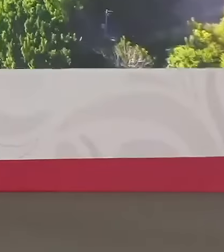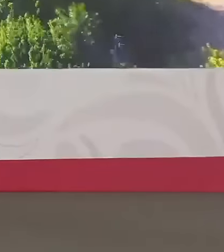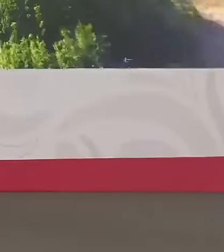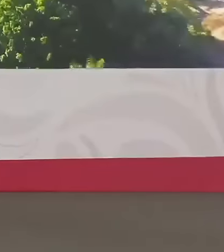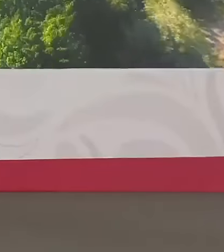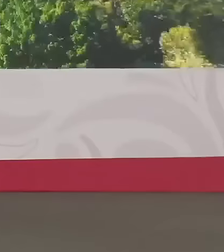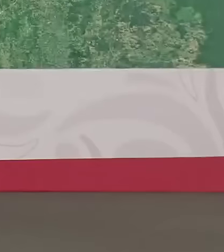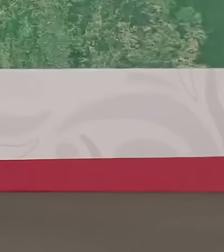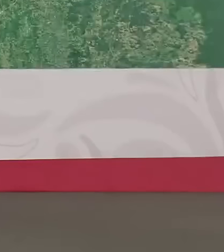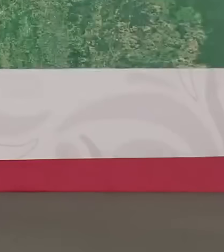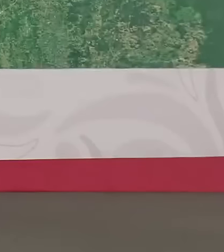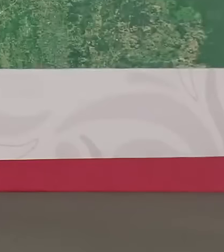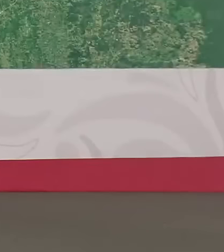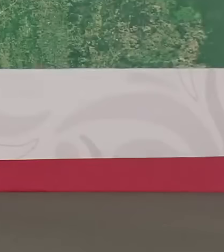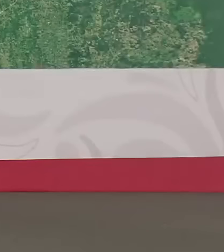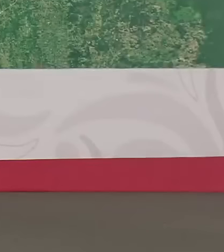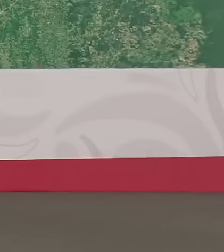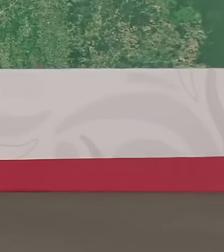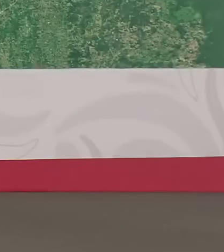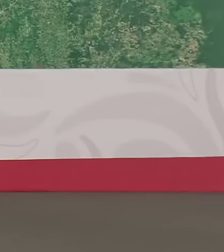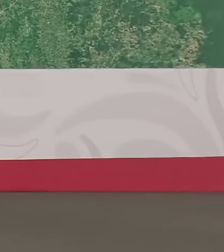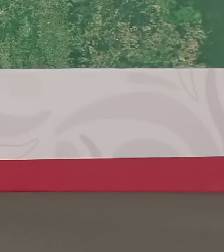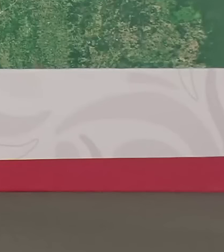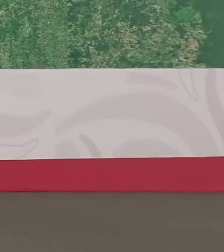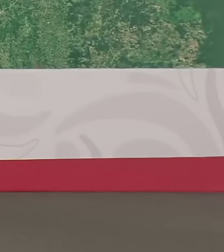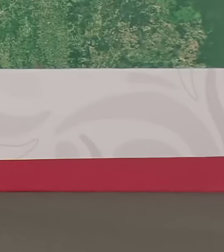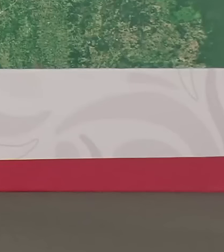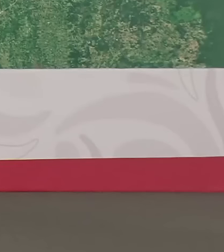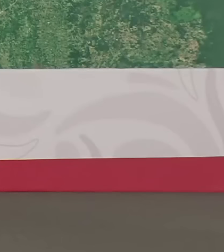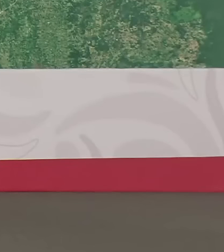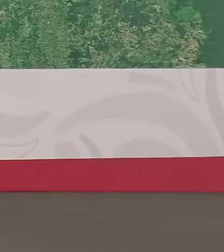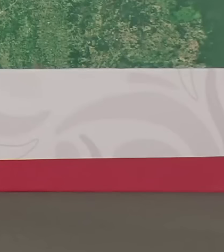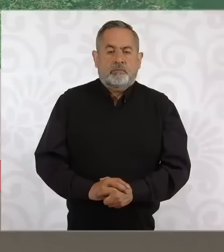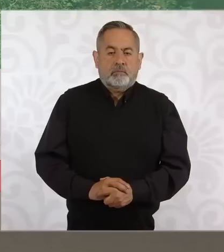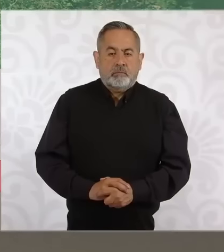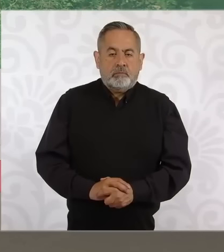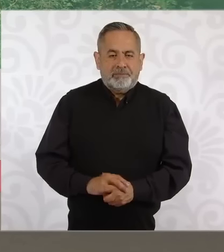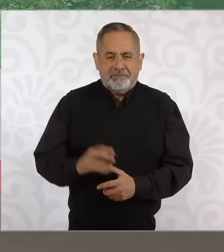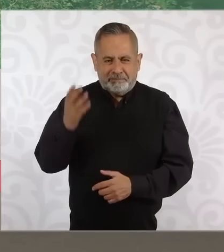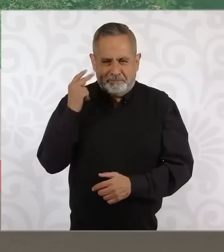La siguiente Macuspan Escárcega, eh los dos tramos del año pasado en verde,